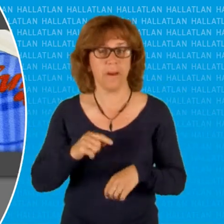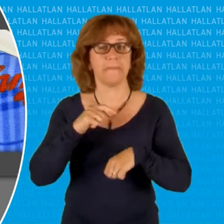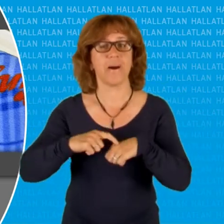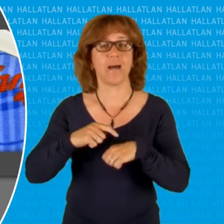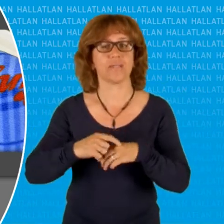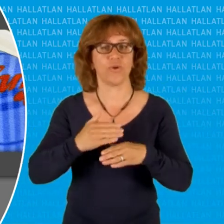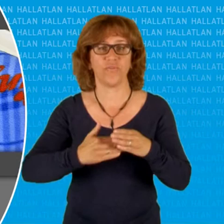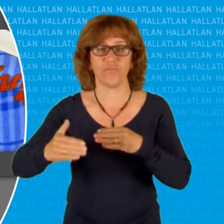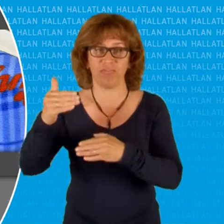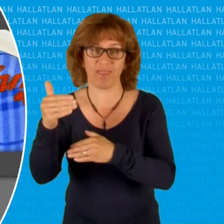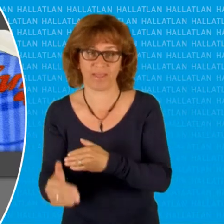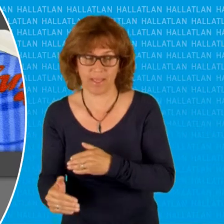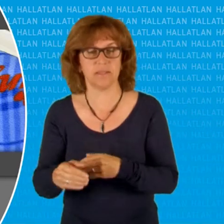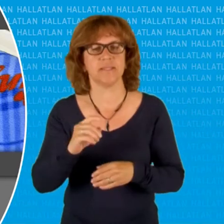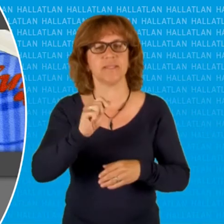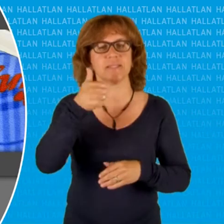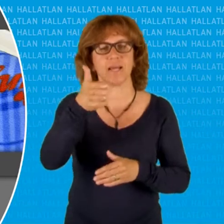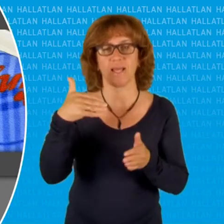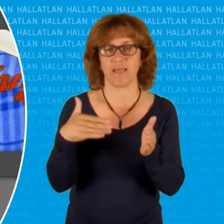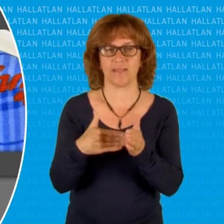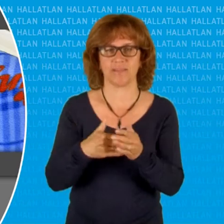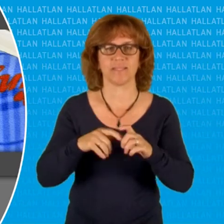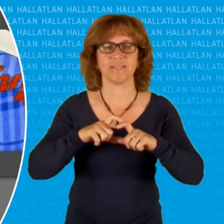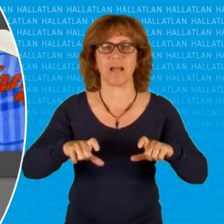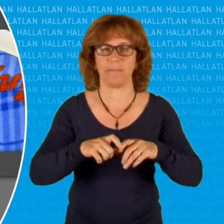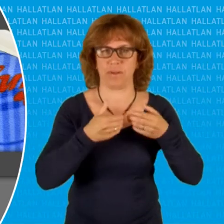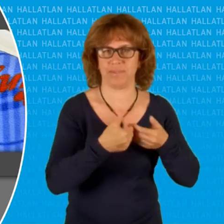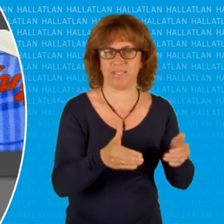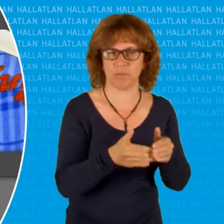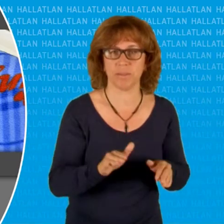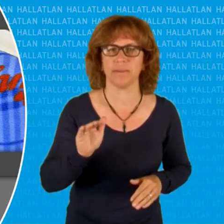Március végéig csaknem 11 ezer számlát nyitottak